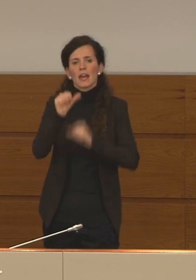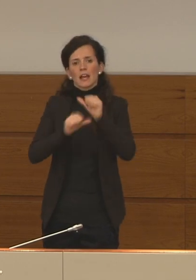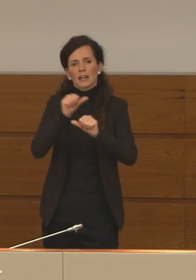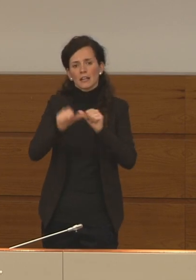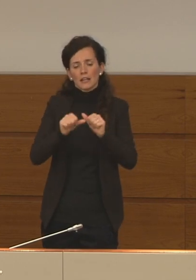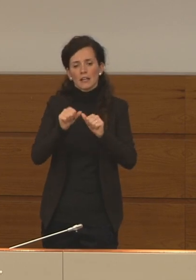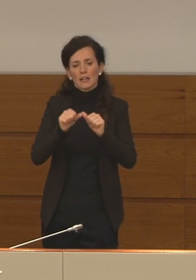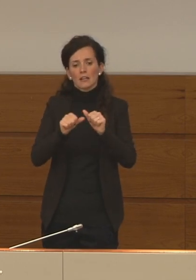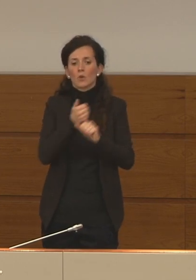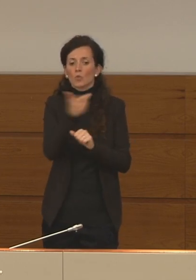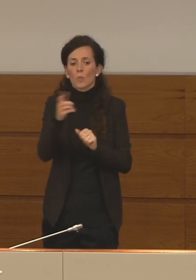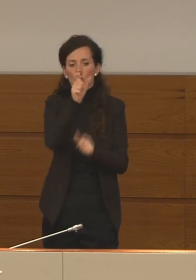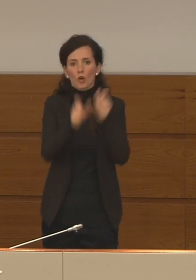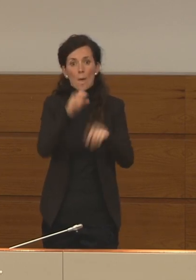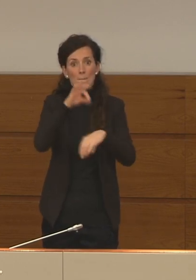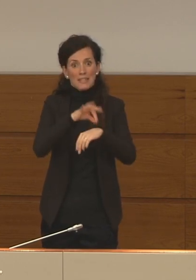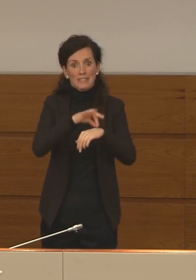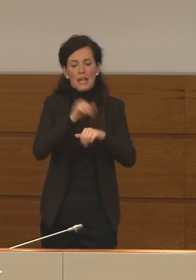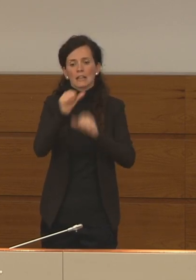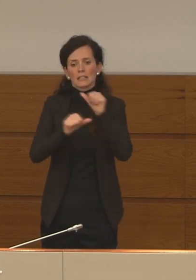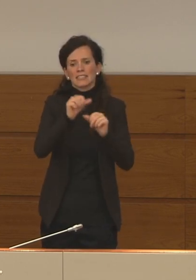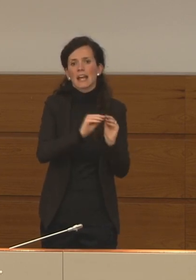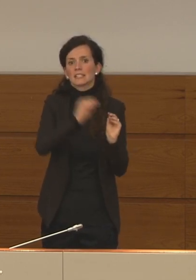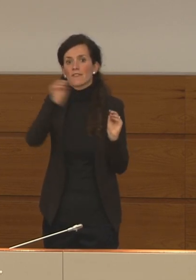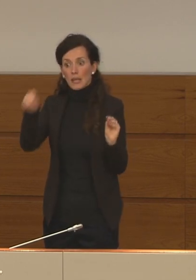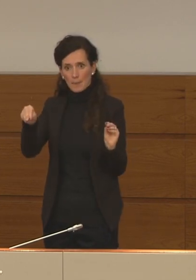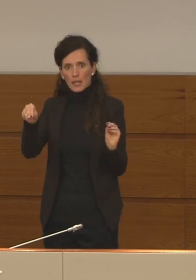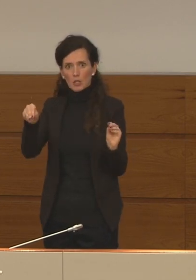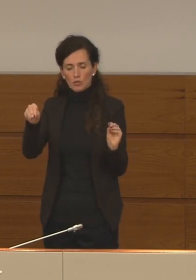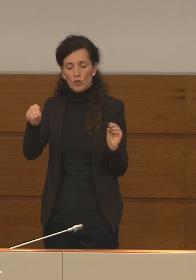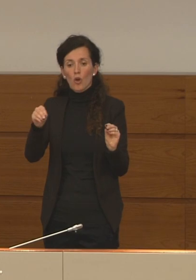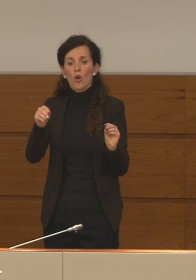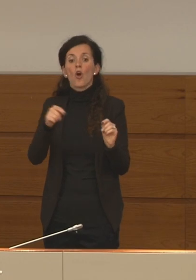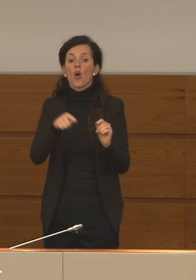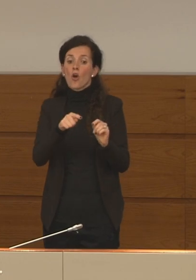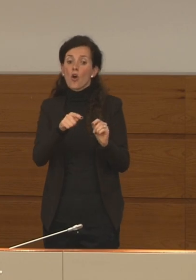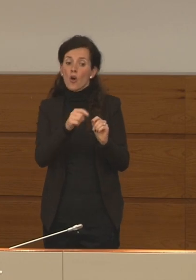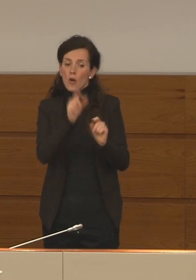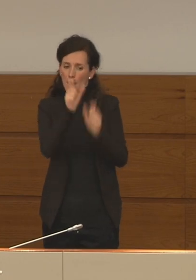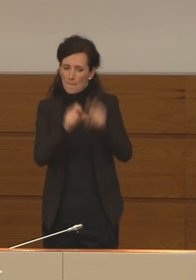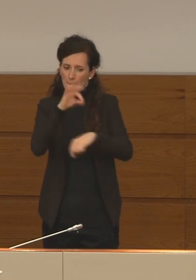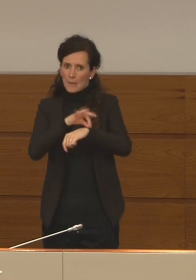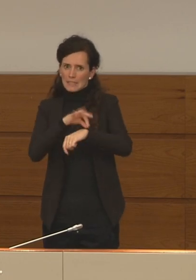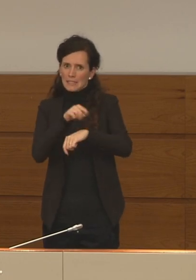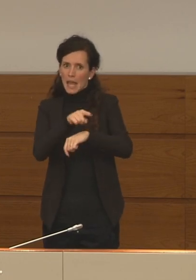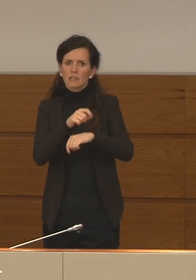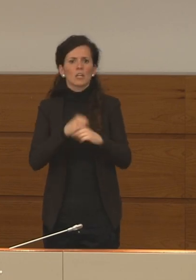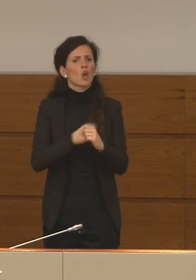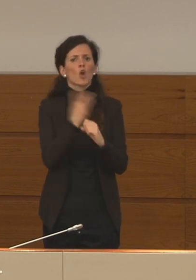numero di pazienti e la maggior parte sono pazienti non affetti da coronavirus